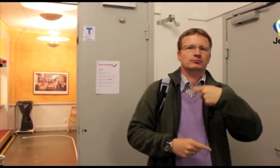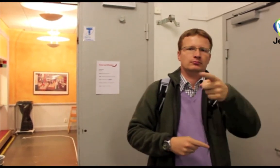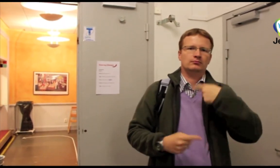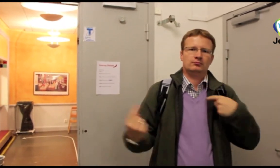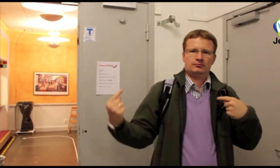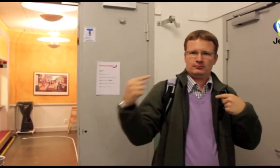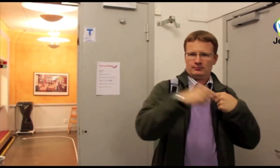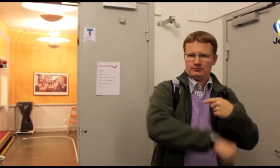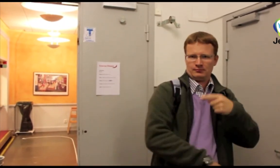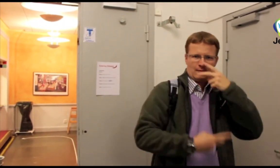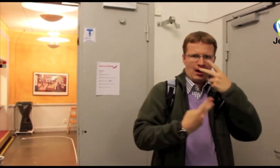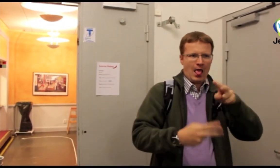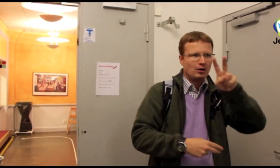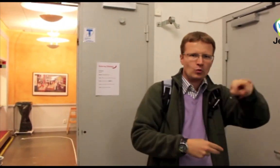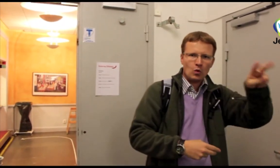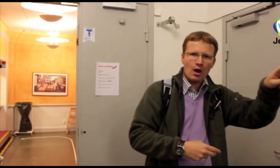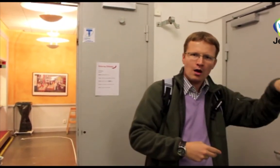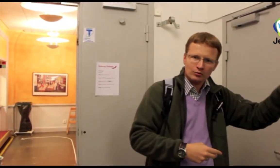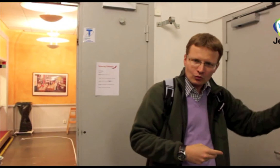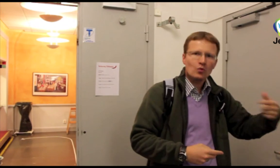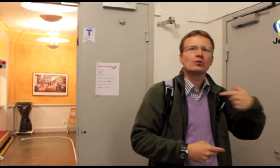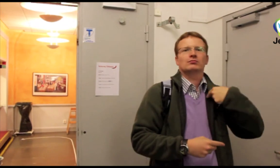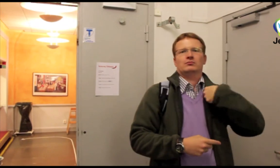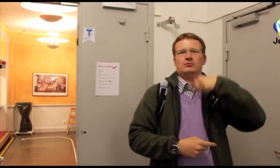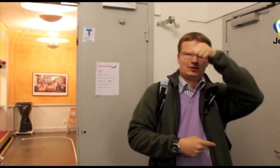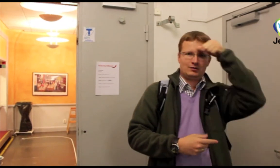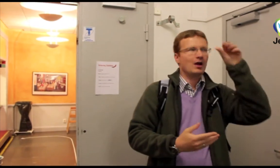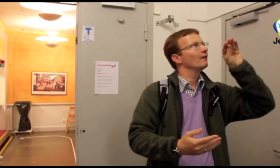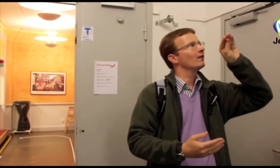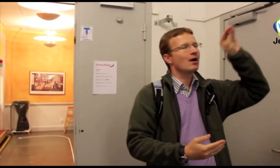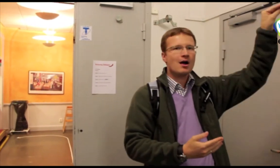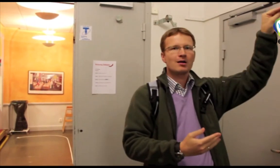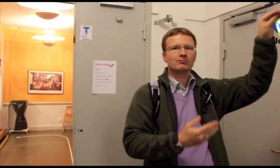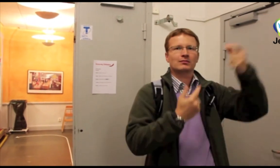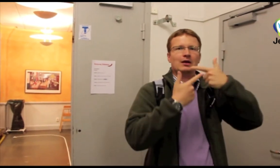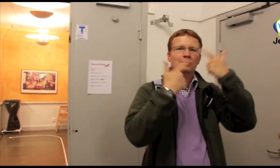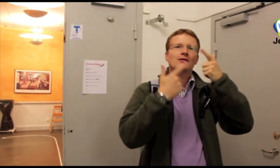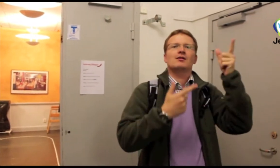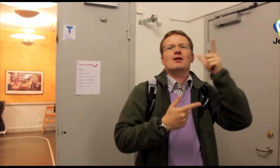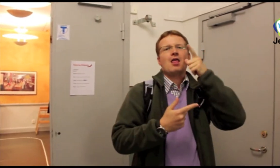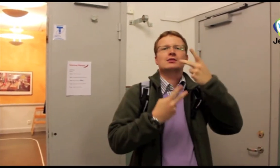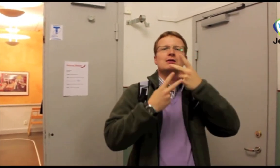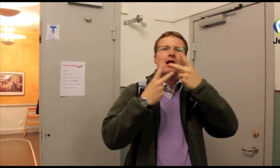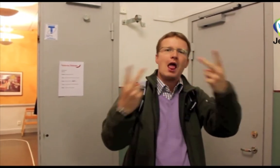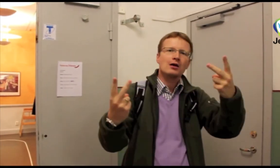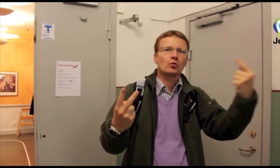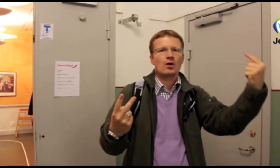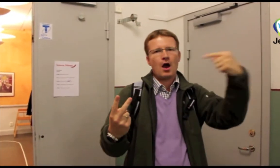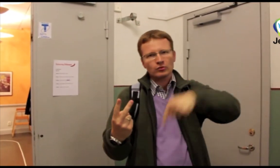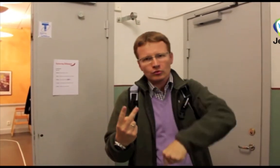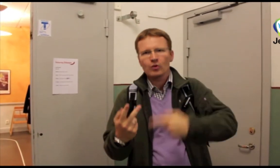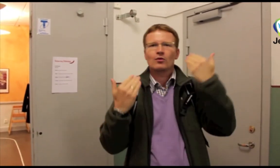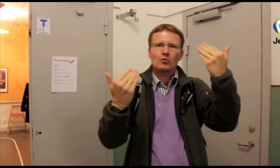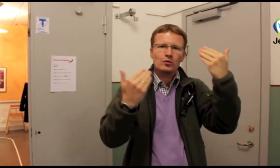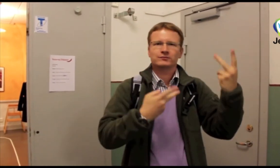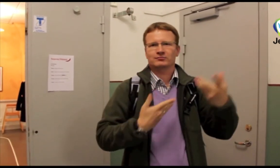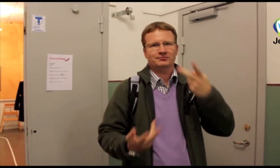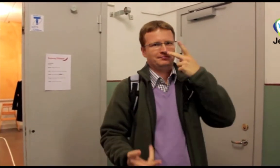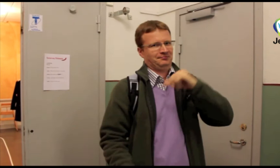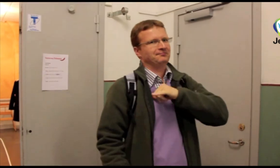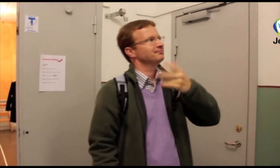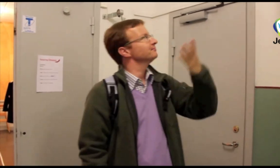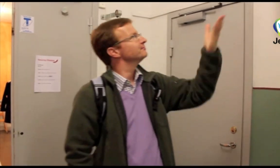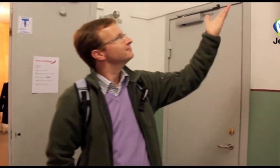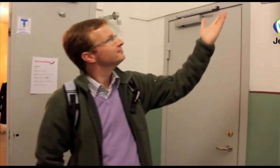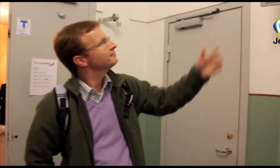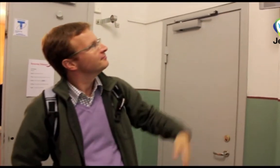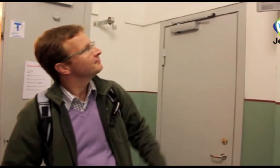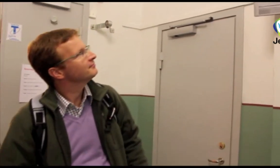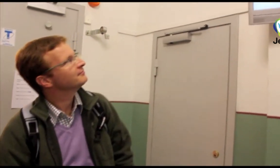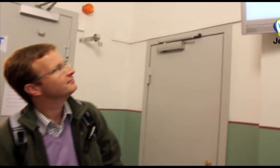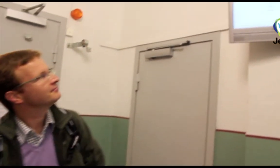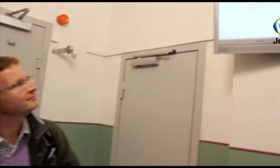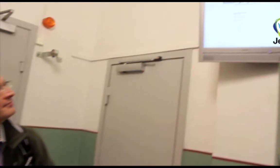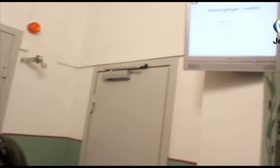Most is, hogy jöttünk ide látogatni, a nevem ki van írva, így: "….látogatni fog, üdvözöljük őt és a feleségét".